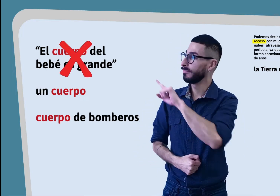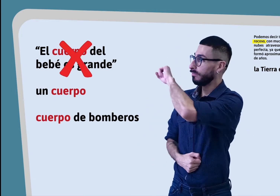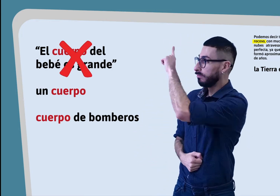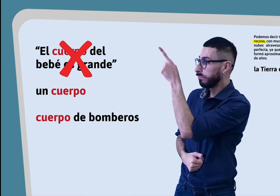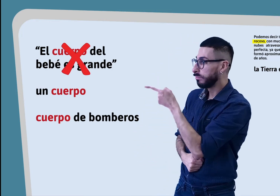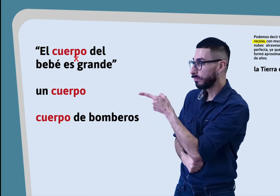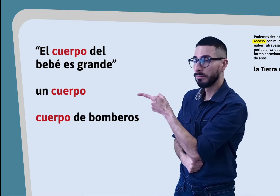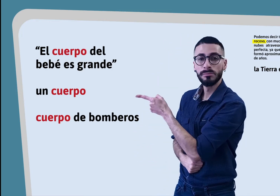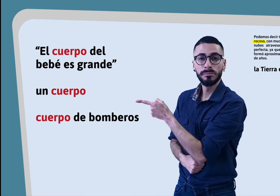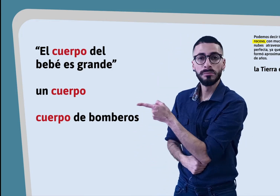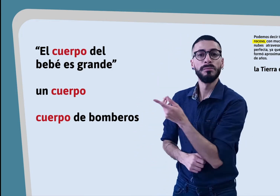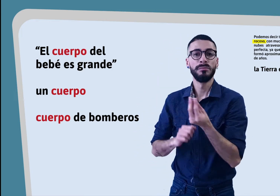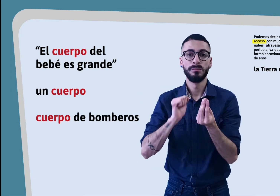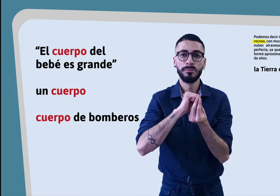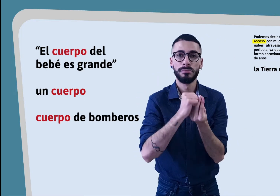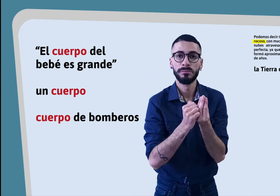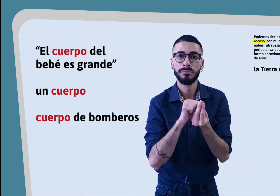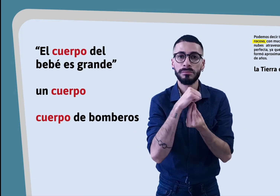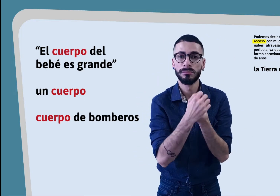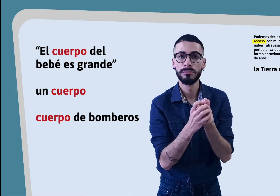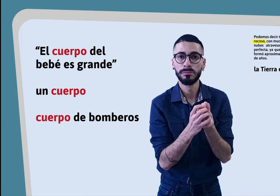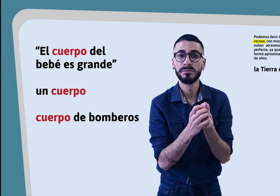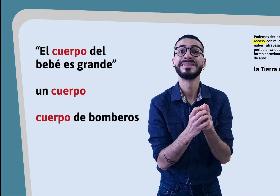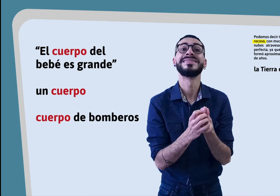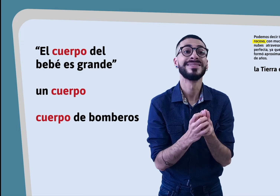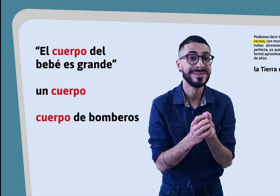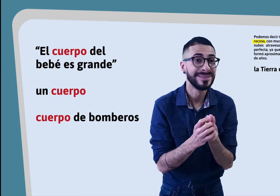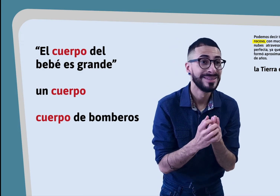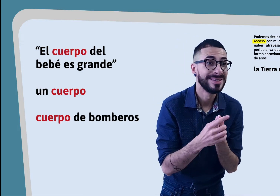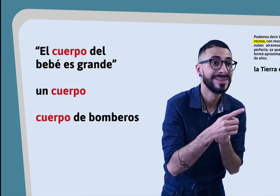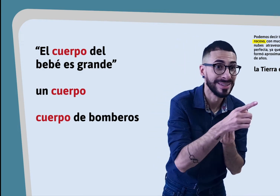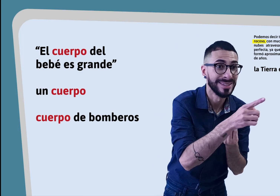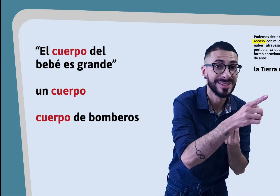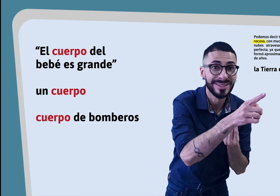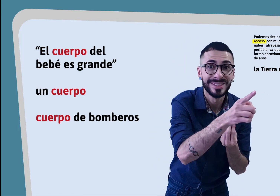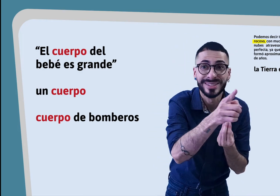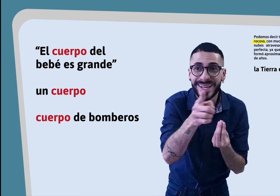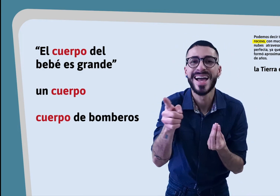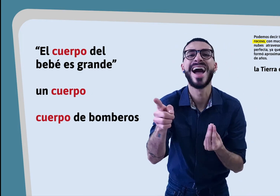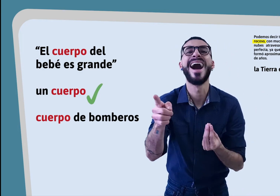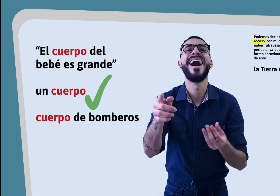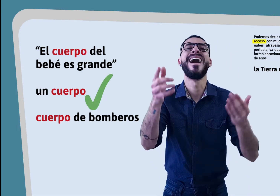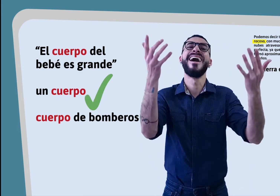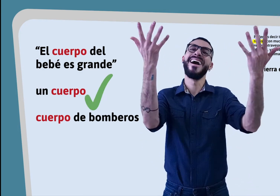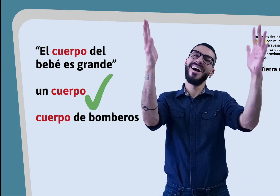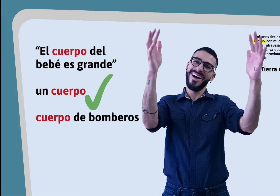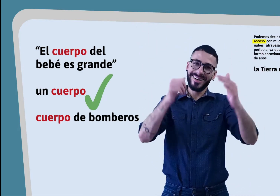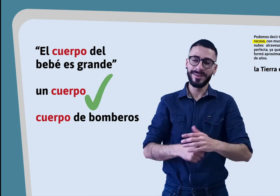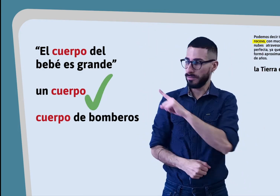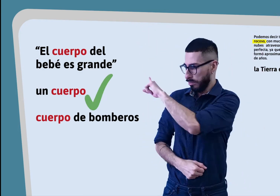La segunda, cuerpo de materia. ¿Qué dicen? ¿Sí? Ustedes también dicen que sí. Los felicito.